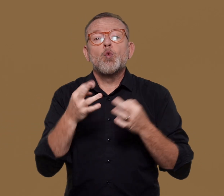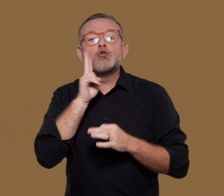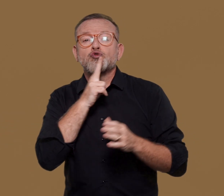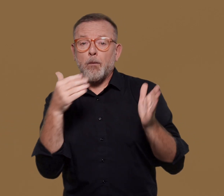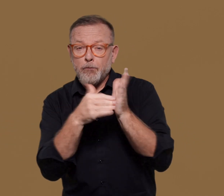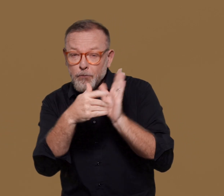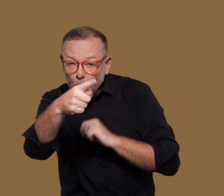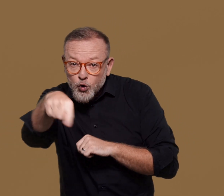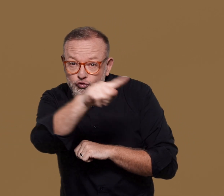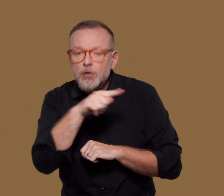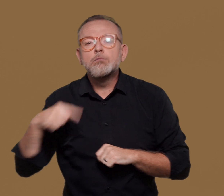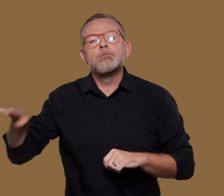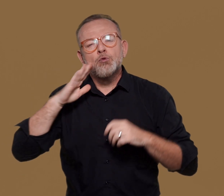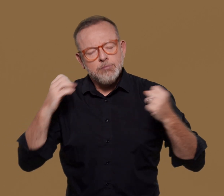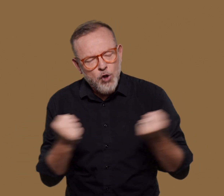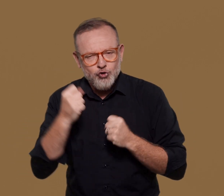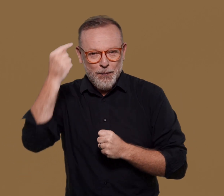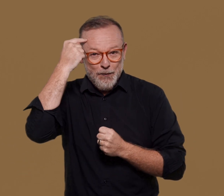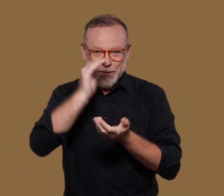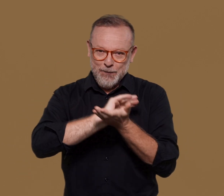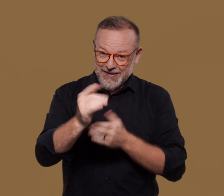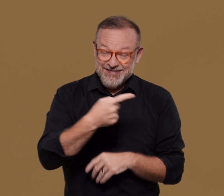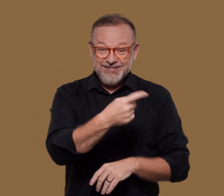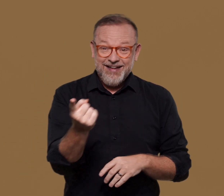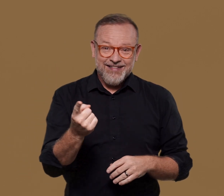I v budoucnu budeme při naší činnosti potřeby neslyšících zohledňovat.